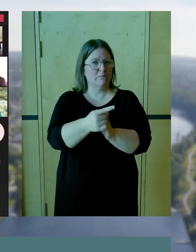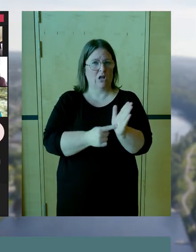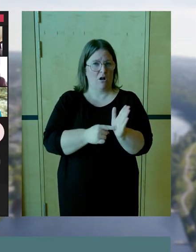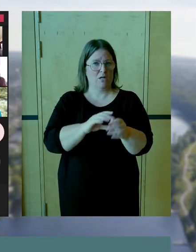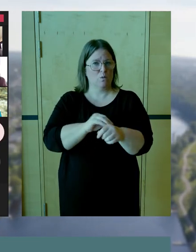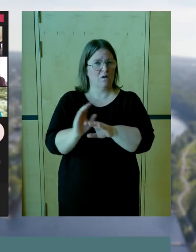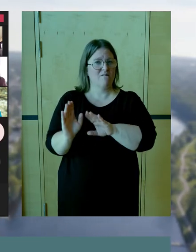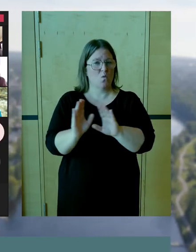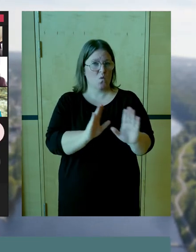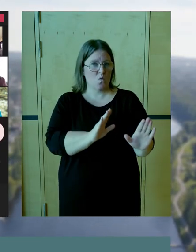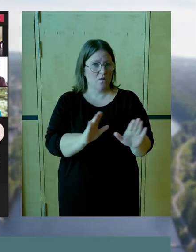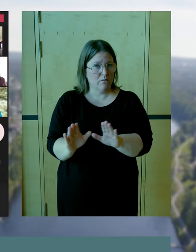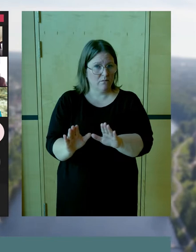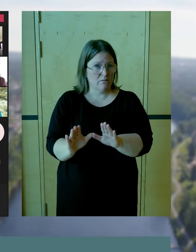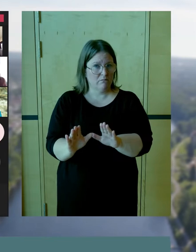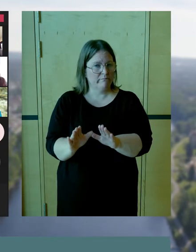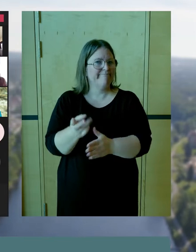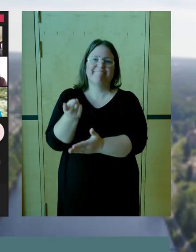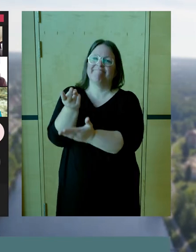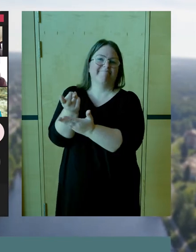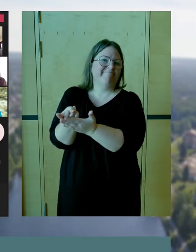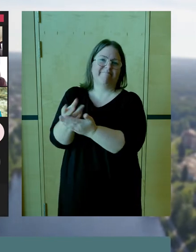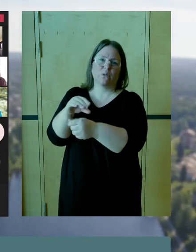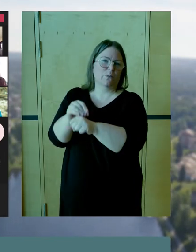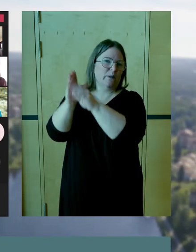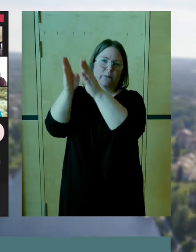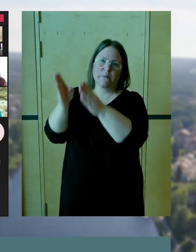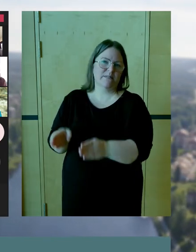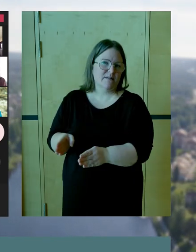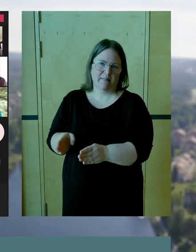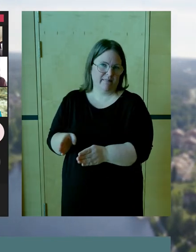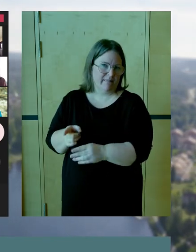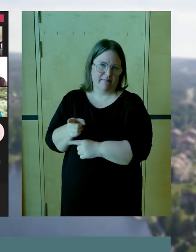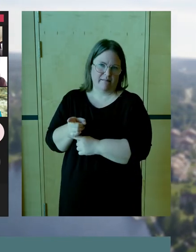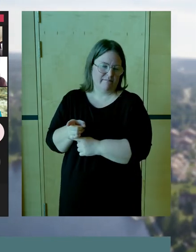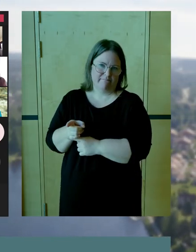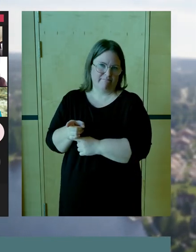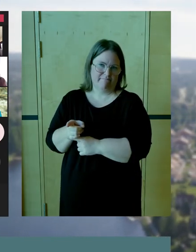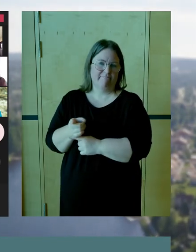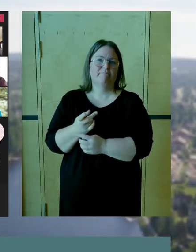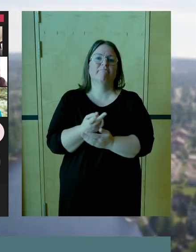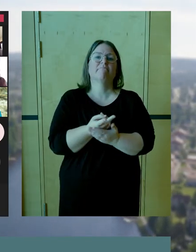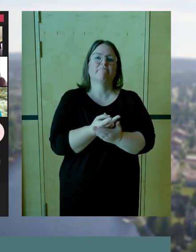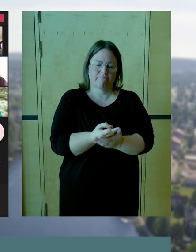De ligger inte på lasarettet eller på sjukhuset utan De ligger på vård och omsorg Boende